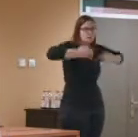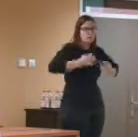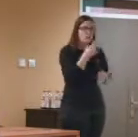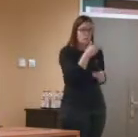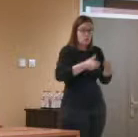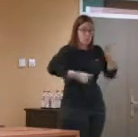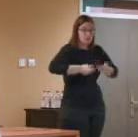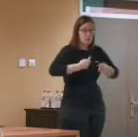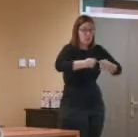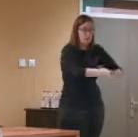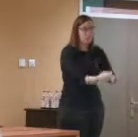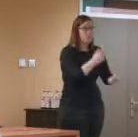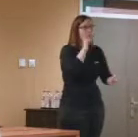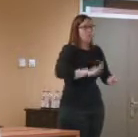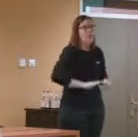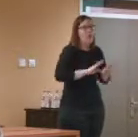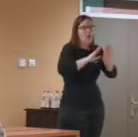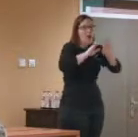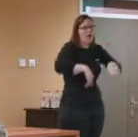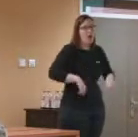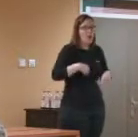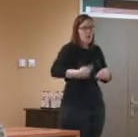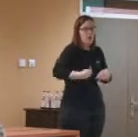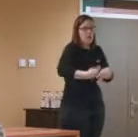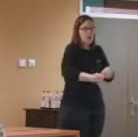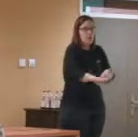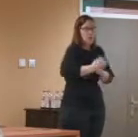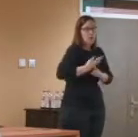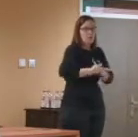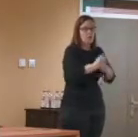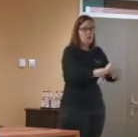y esto es lo que le afectó más y lo que provocó, según él